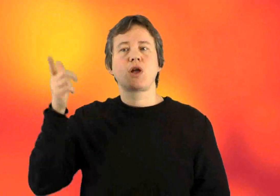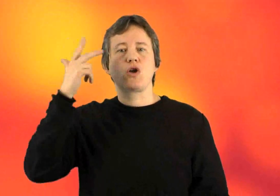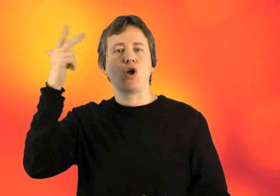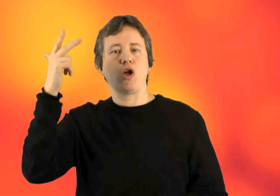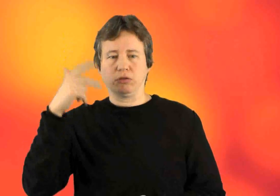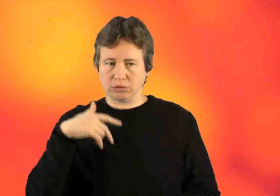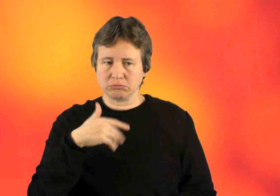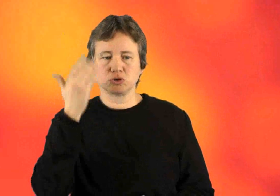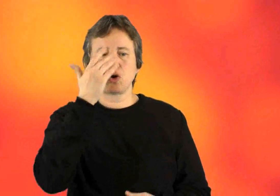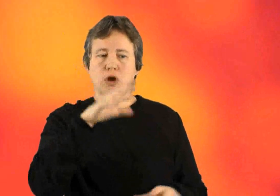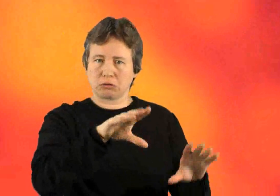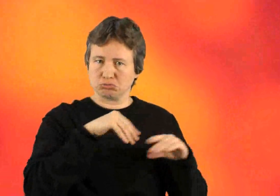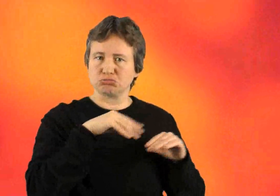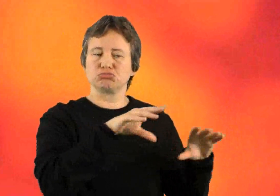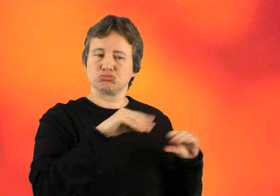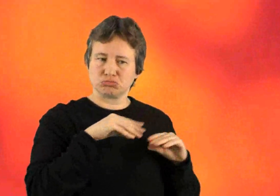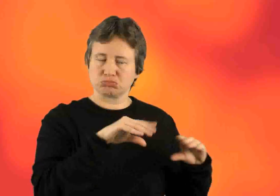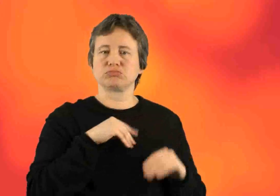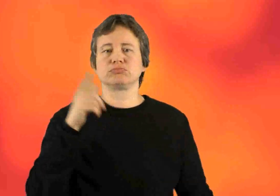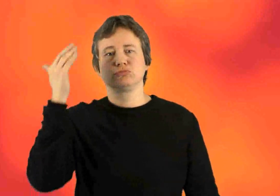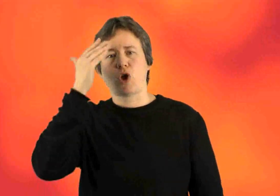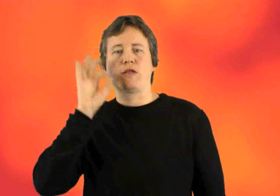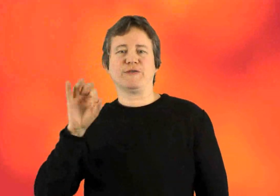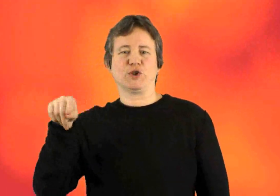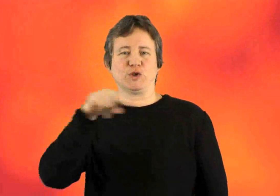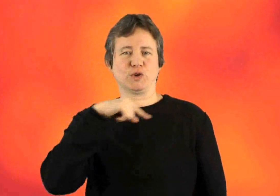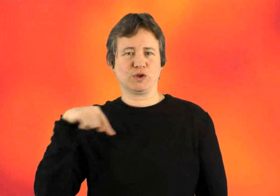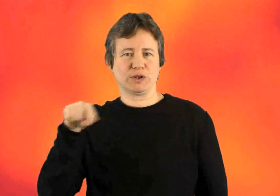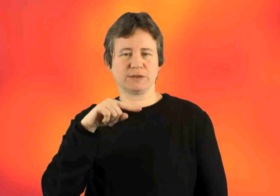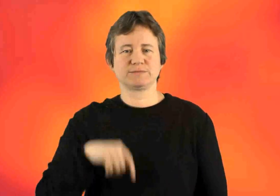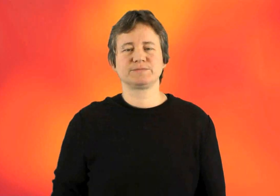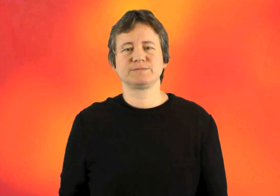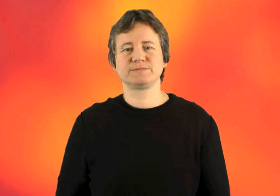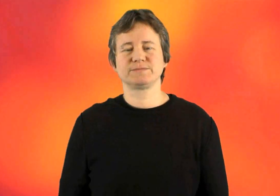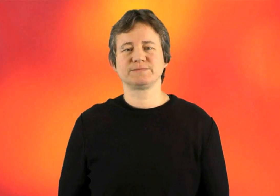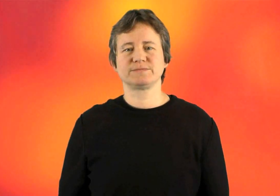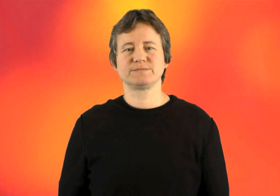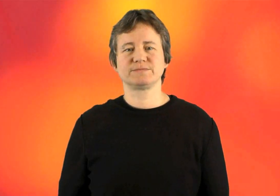Gott nimmt die Sorgen Und sorgt gut für uns